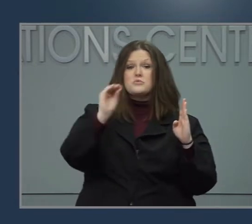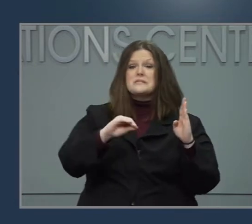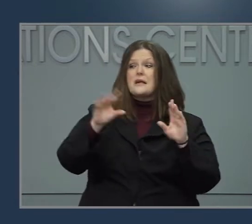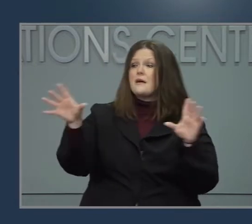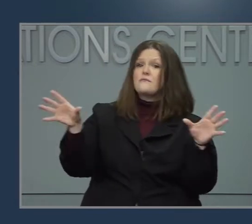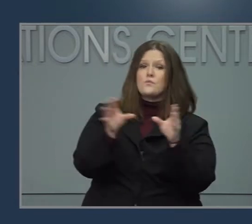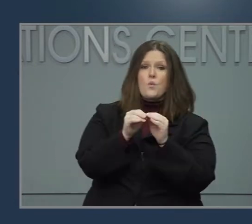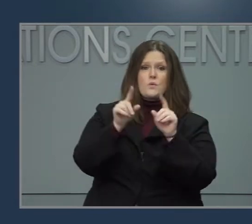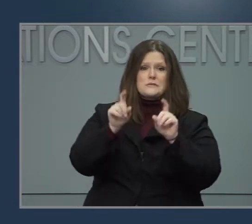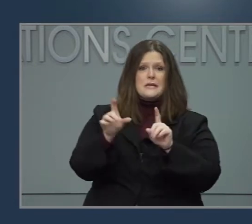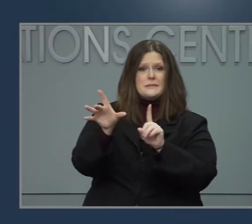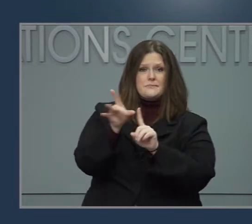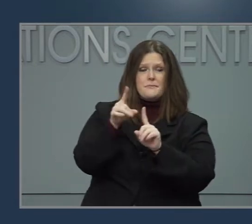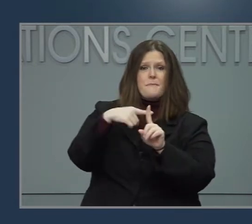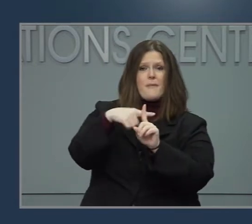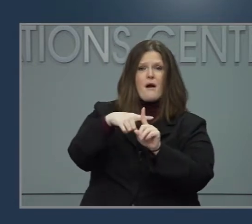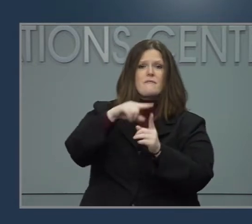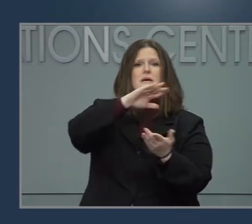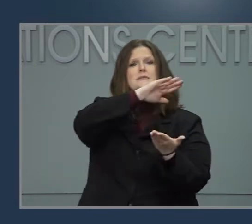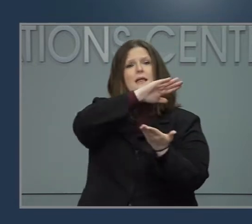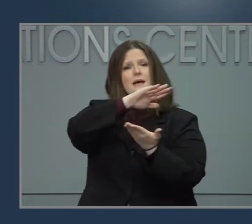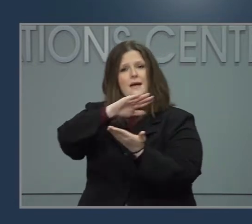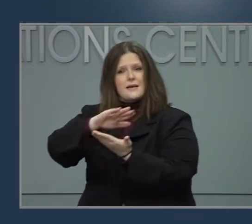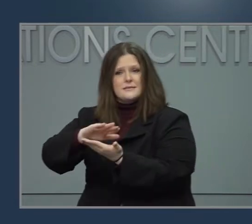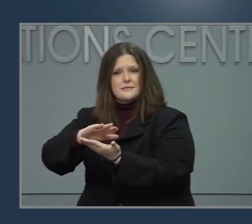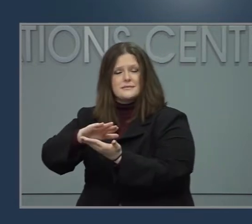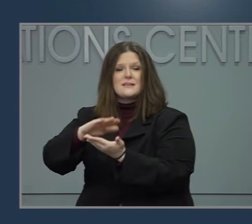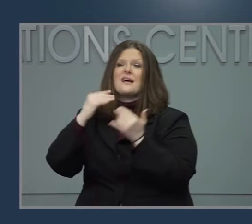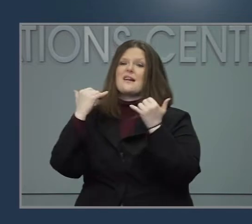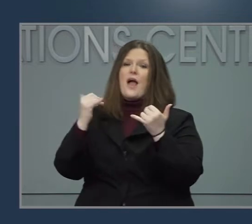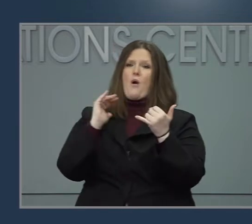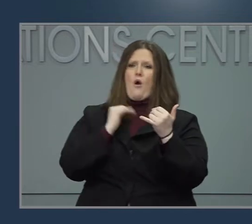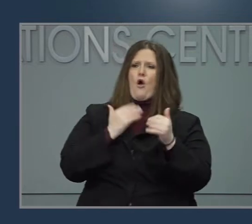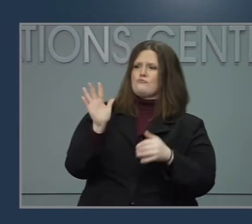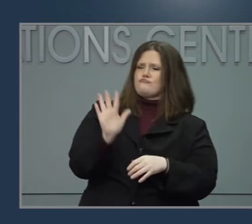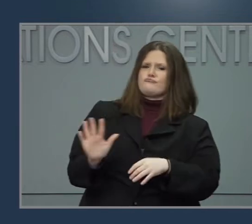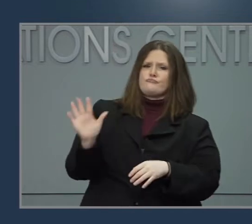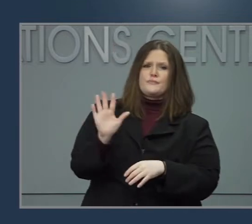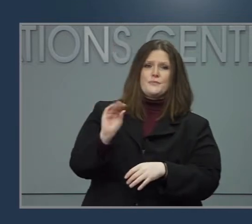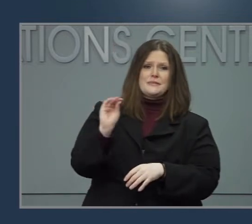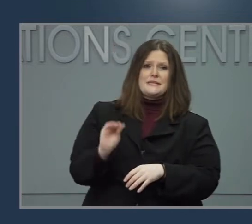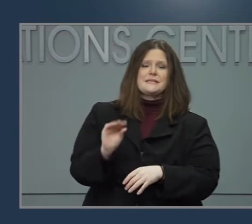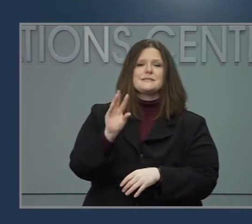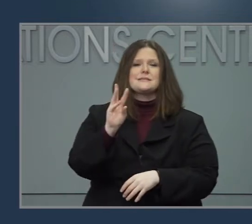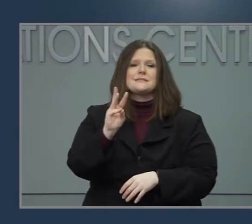continúa bajando y está entre seis y siete por ciento más cerca de ese esa meta de cinco